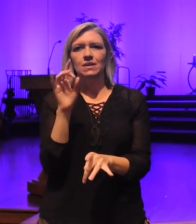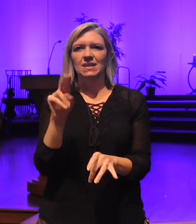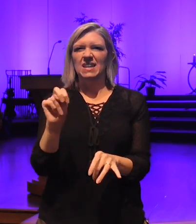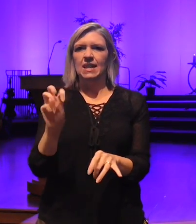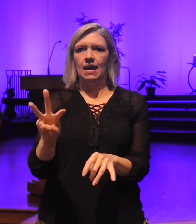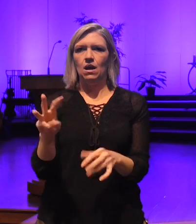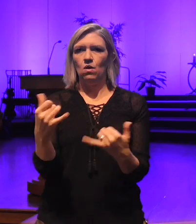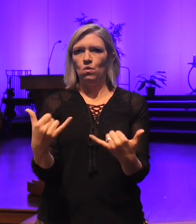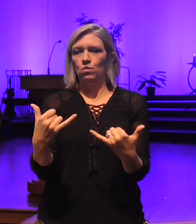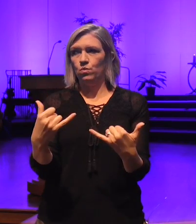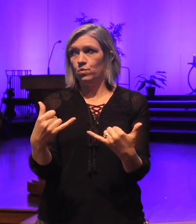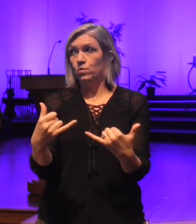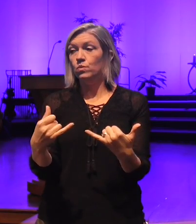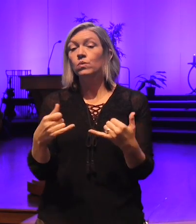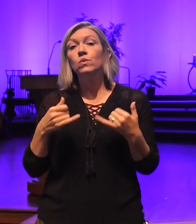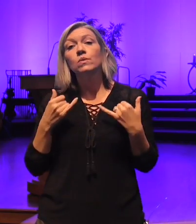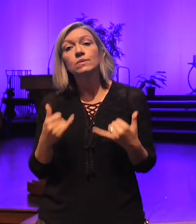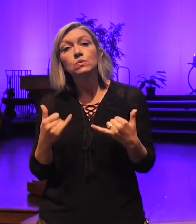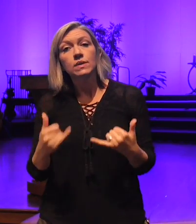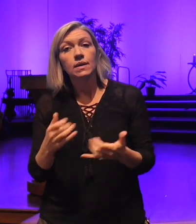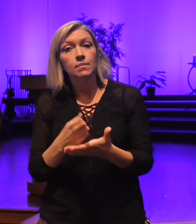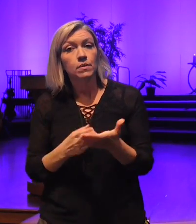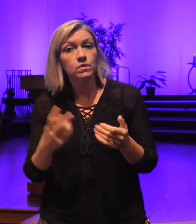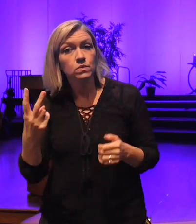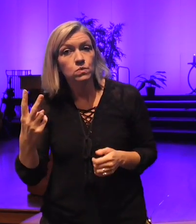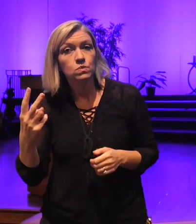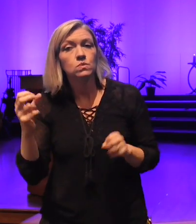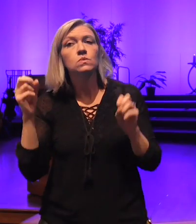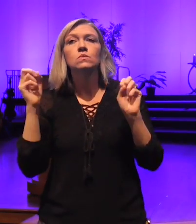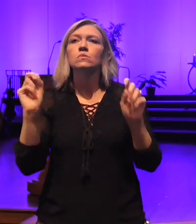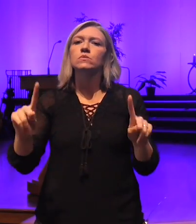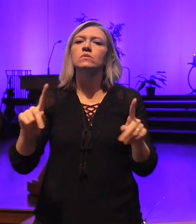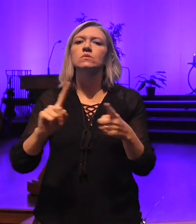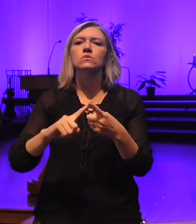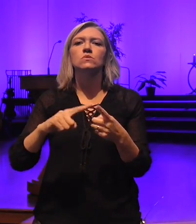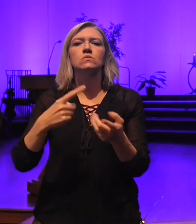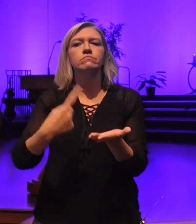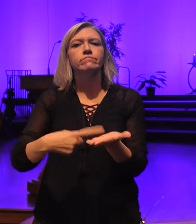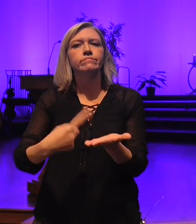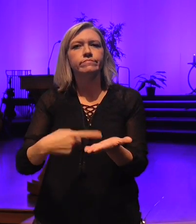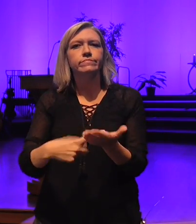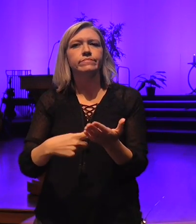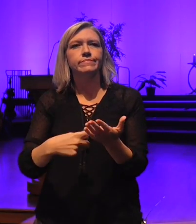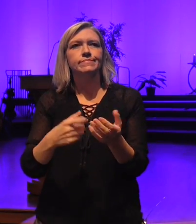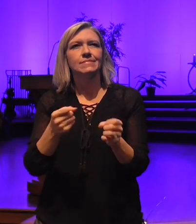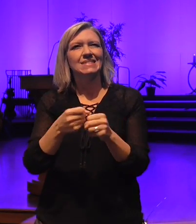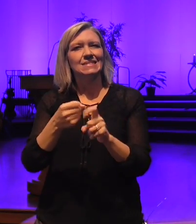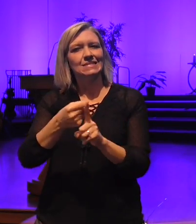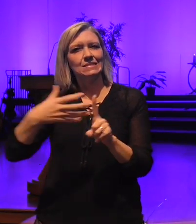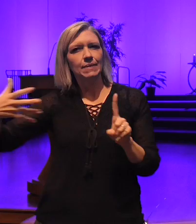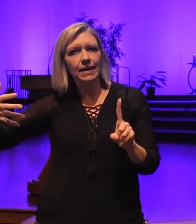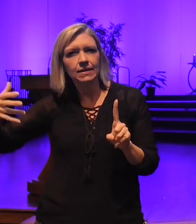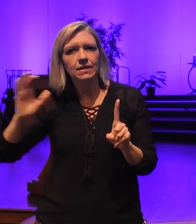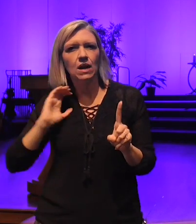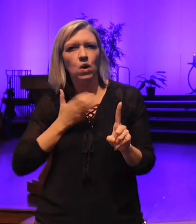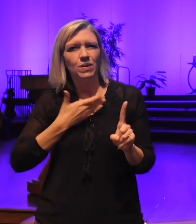hoy esta es una oportunidad para seguir ampliando nuestro sentido de lo que significa ser libre verdaderamente en su